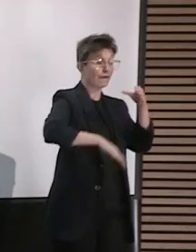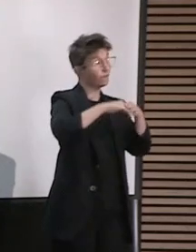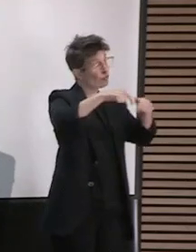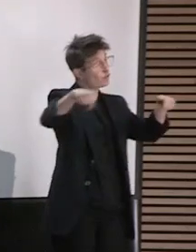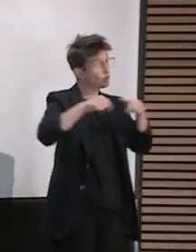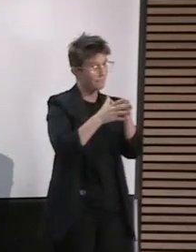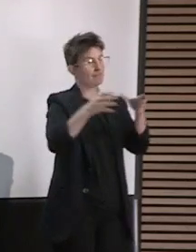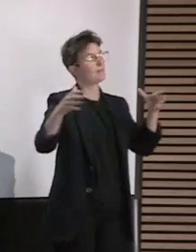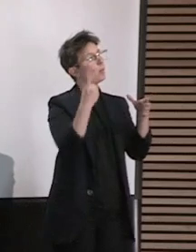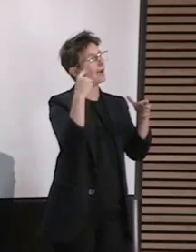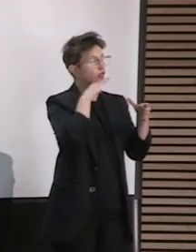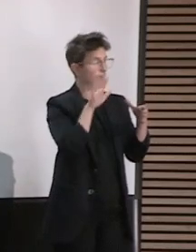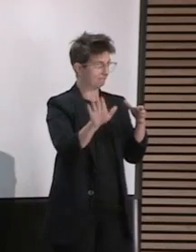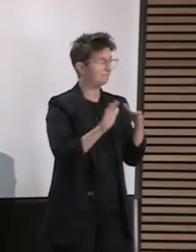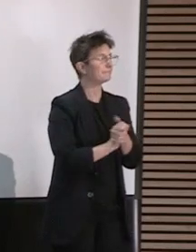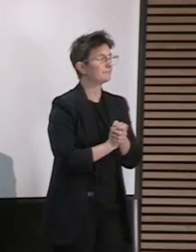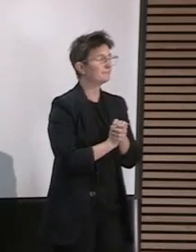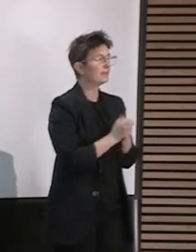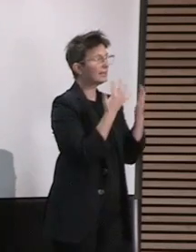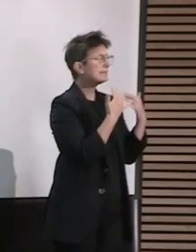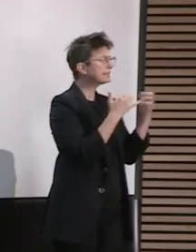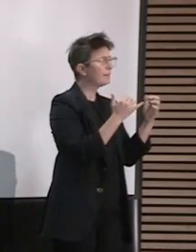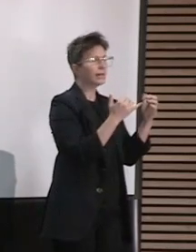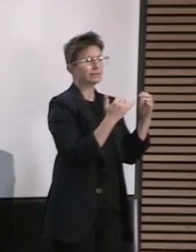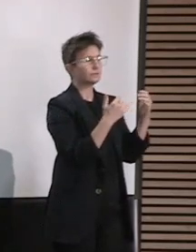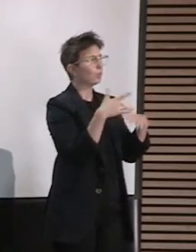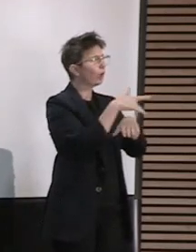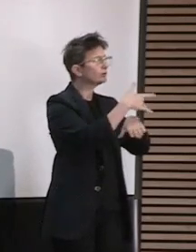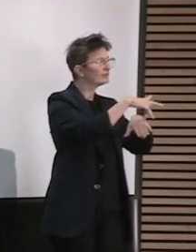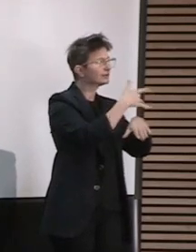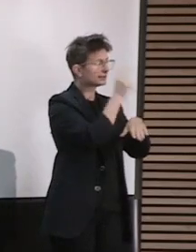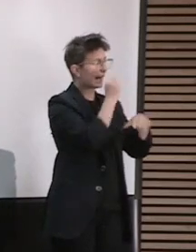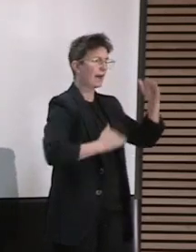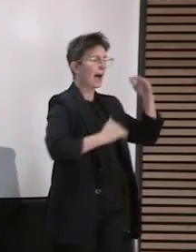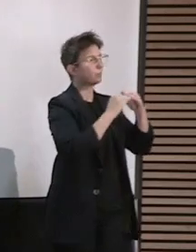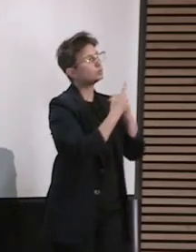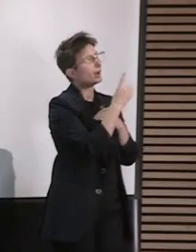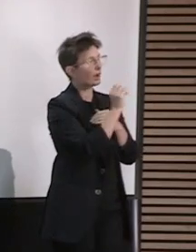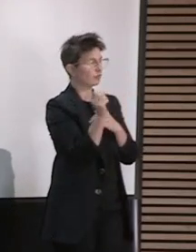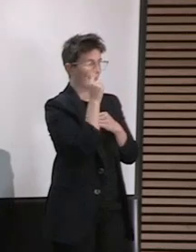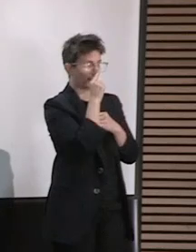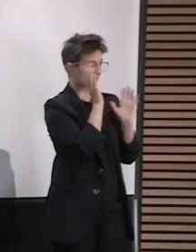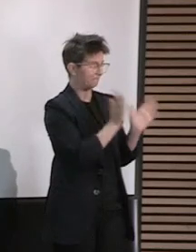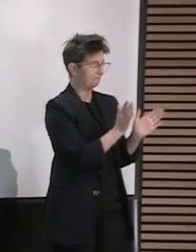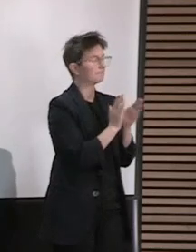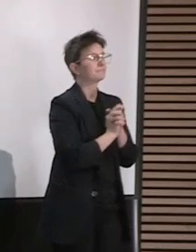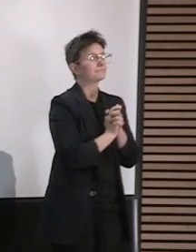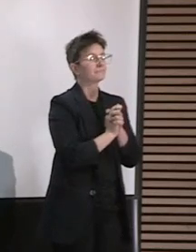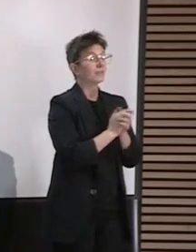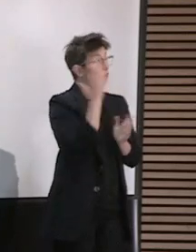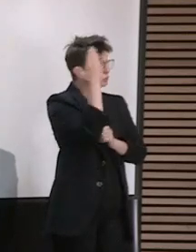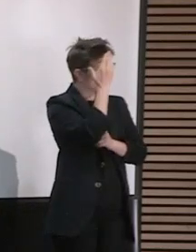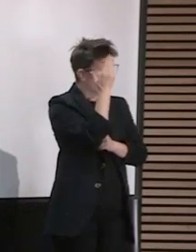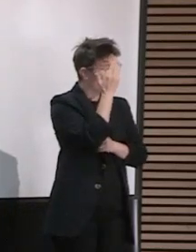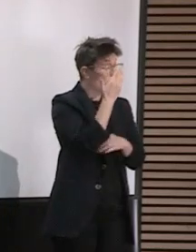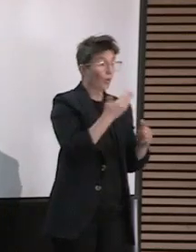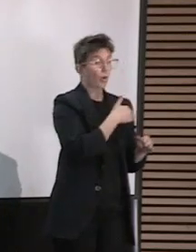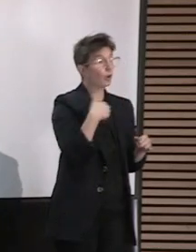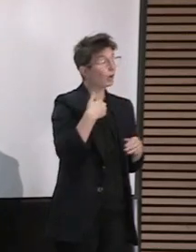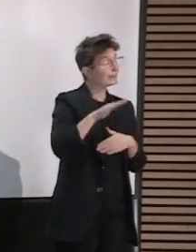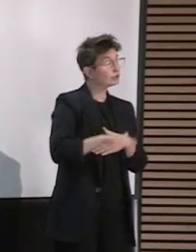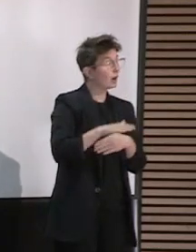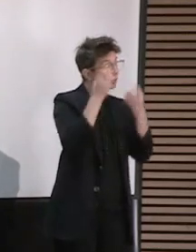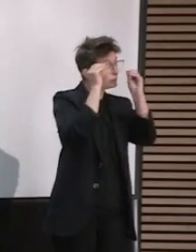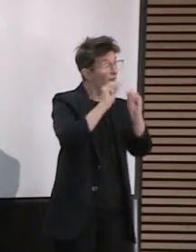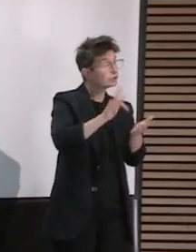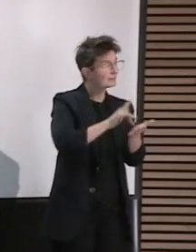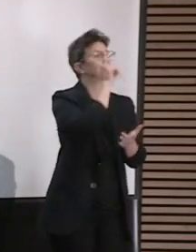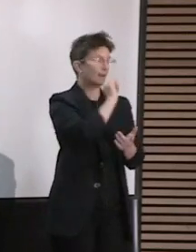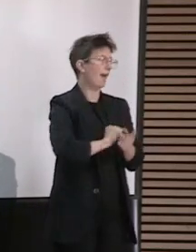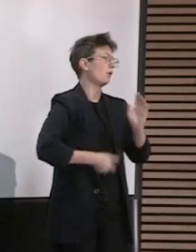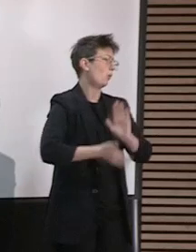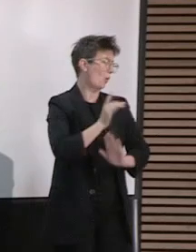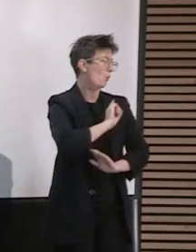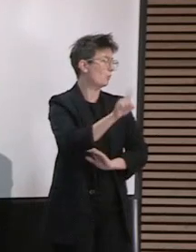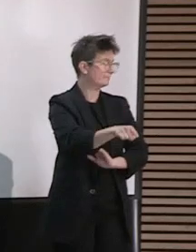ripoata tera ka taea. 10 noa